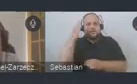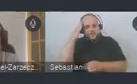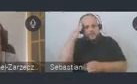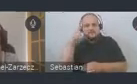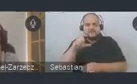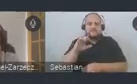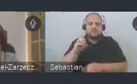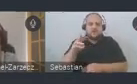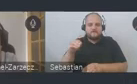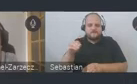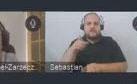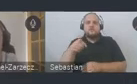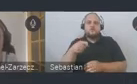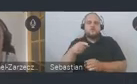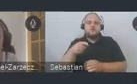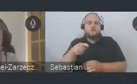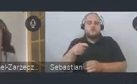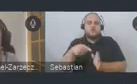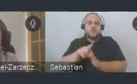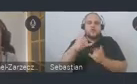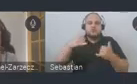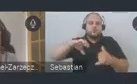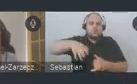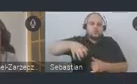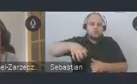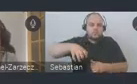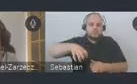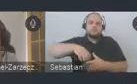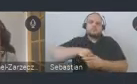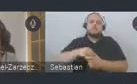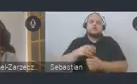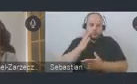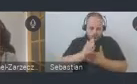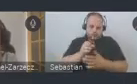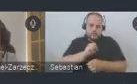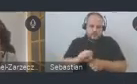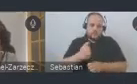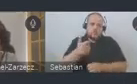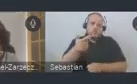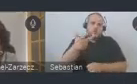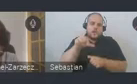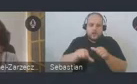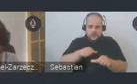kursy dla różnych grup społecznych i wiekowych odbywają się już od kilku ładnych lat,